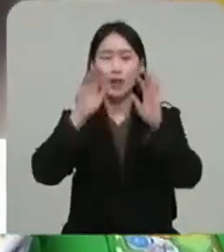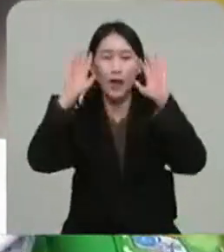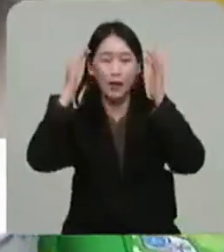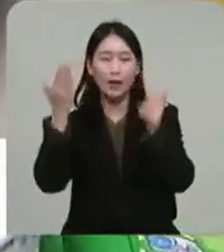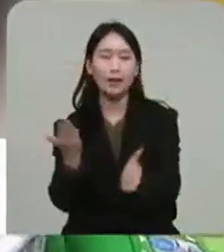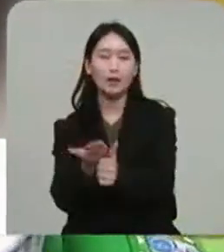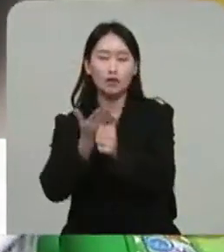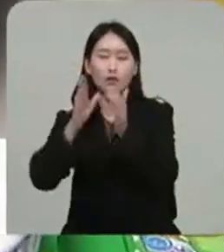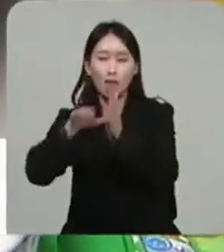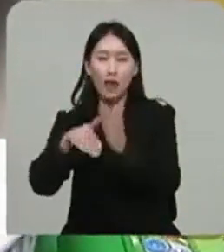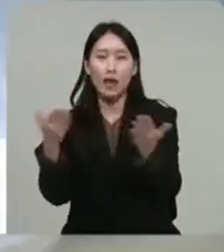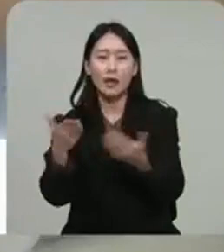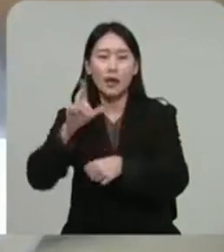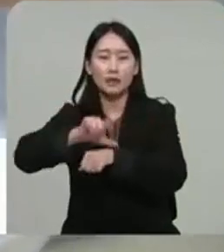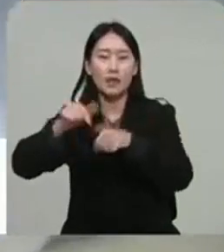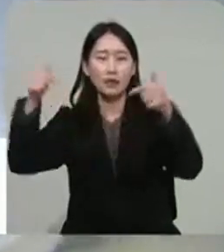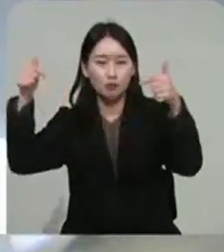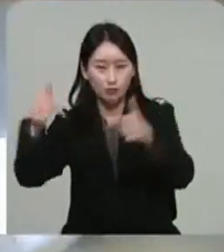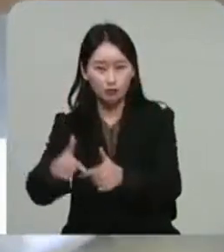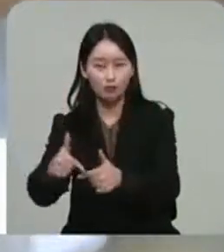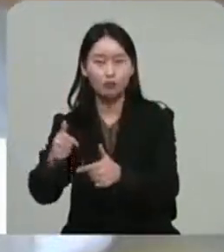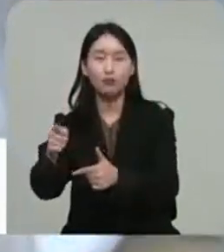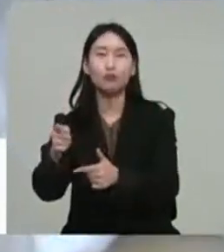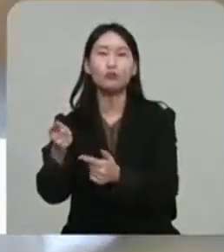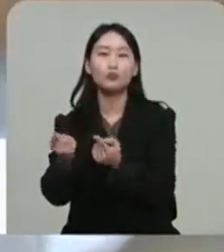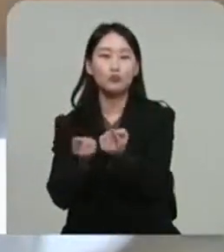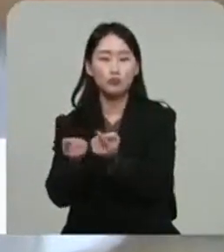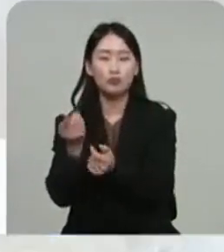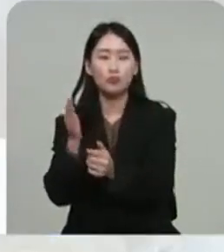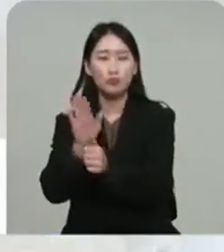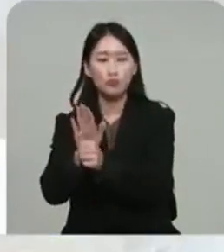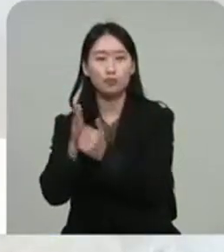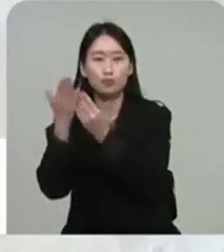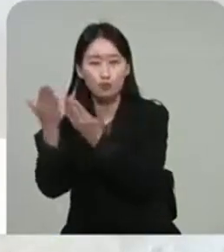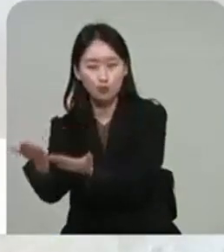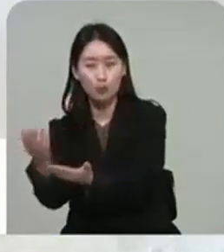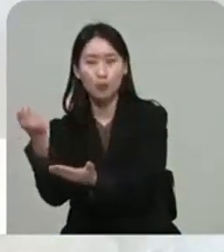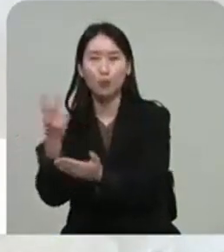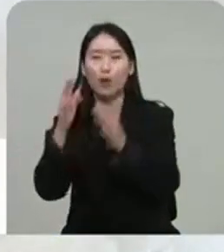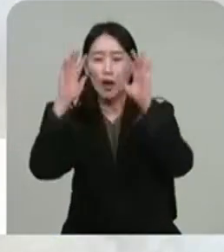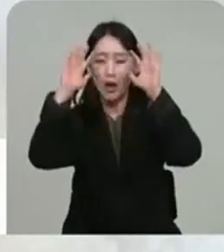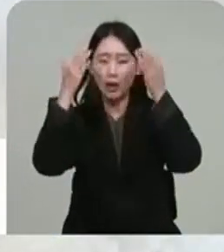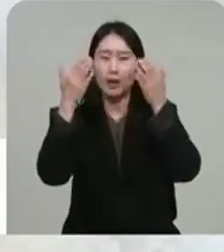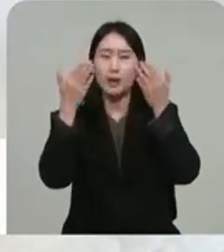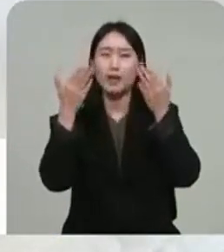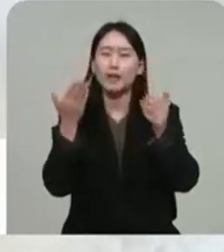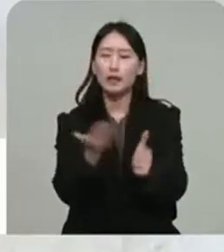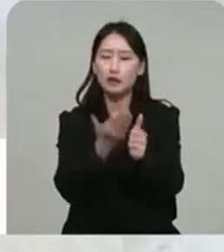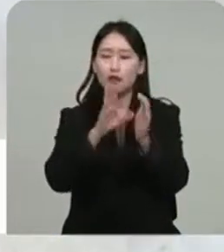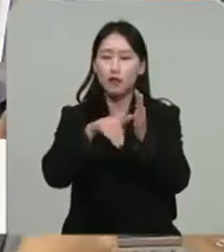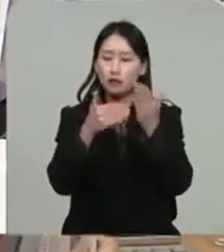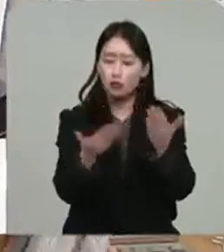제도 활성화 비정규직의 휴직 뒤 복귀 지원 육아 휴직 급여 인상 등이 제시되고 있습니다.